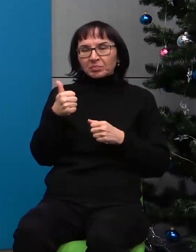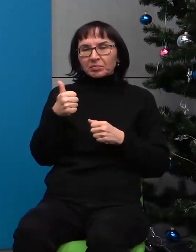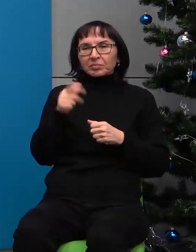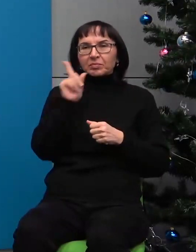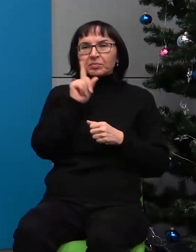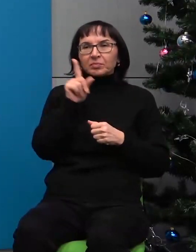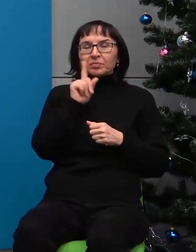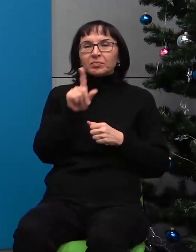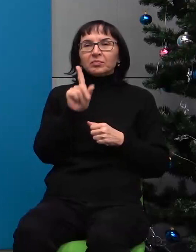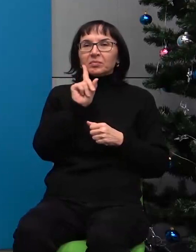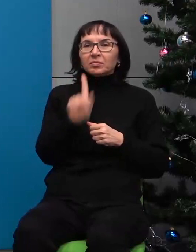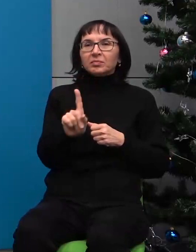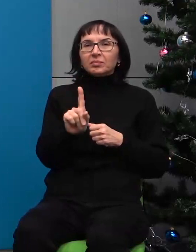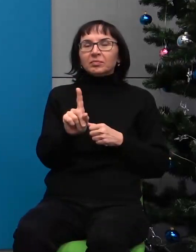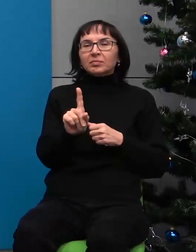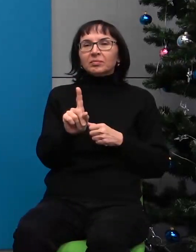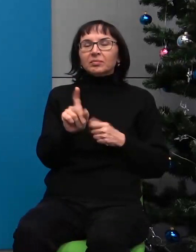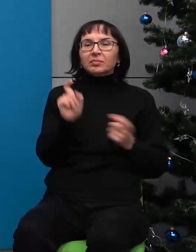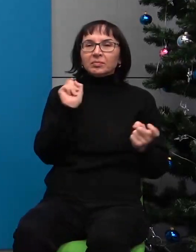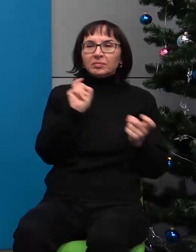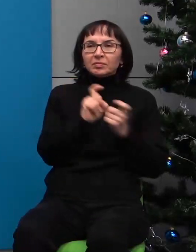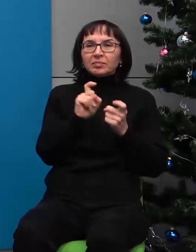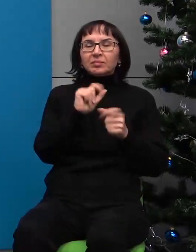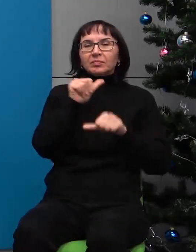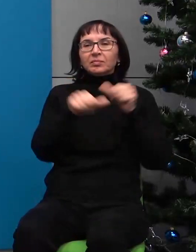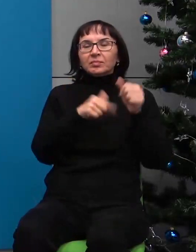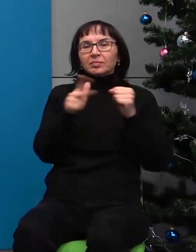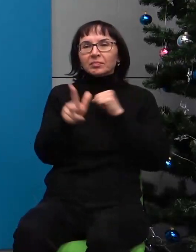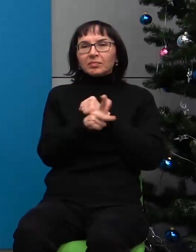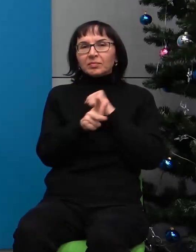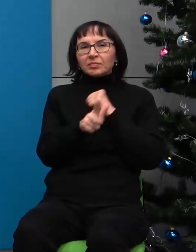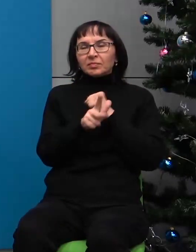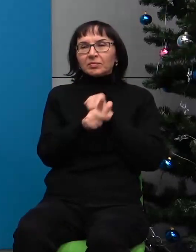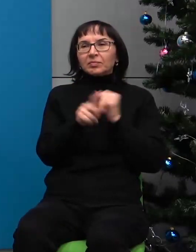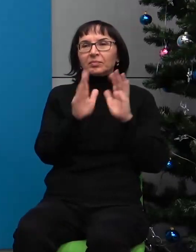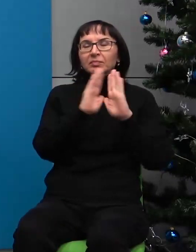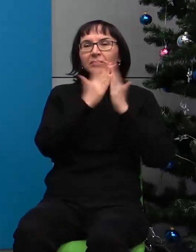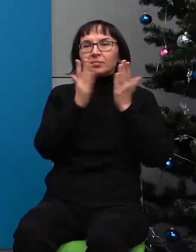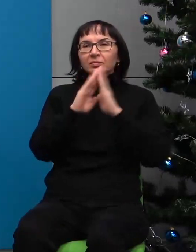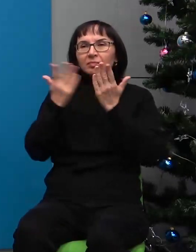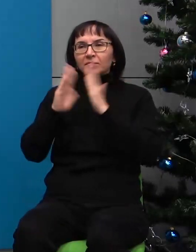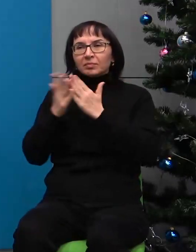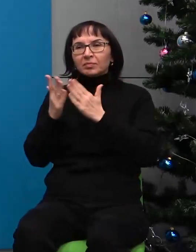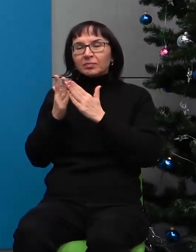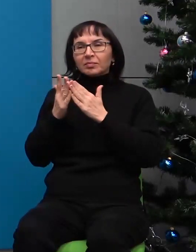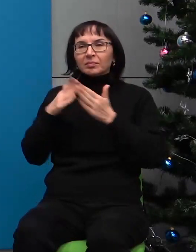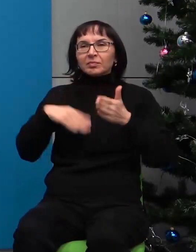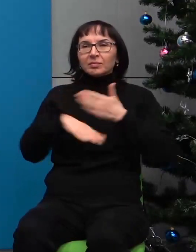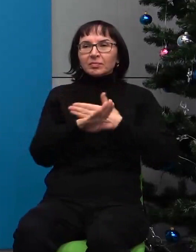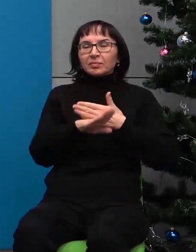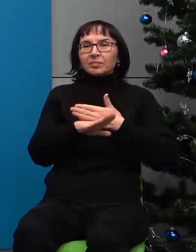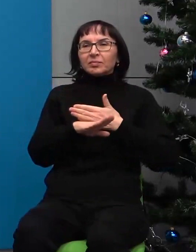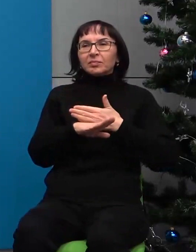taki prawdziwy opozycjonista z lat 80., w sensie literatury emigracyjnej. I ja mu mówię, wie pan, panie profesorze,